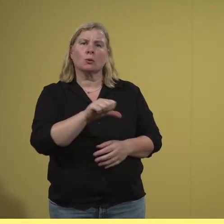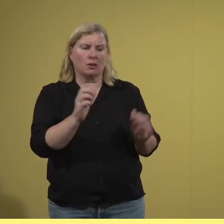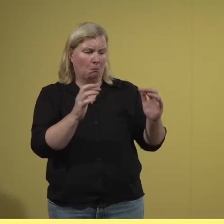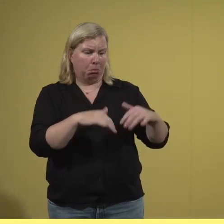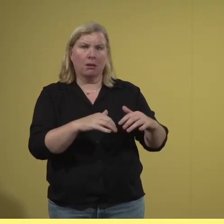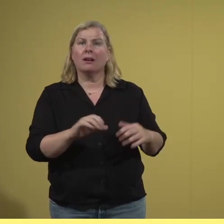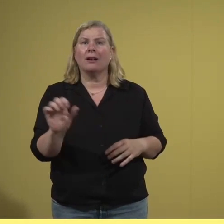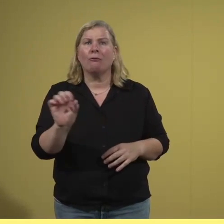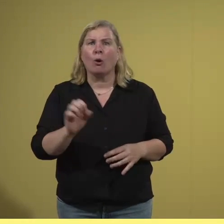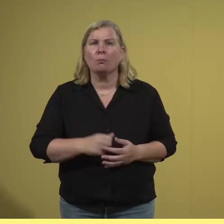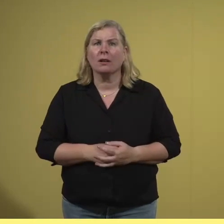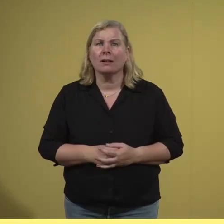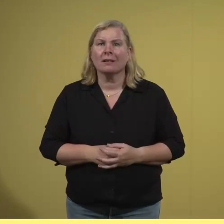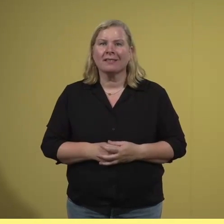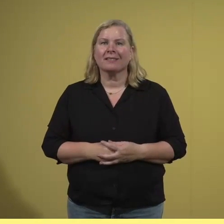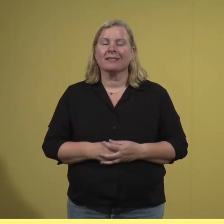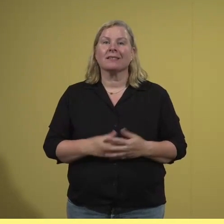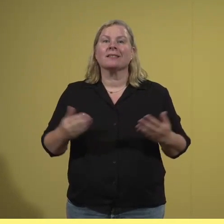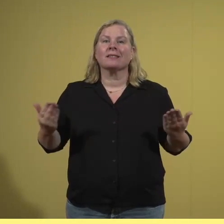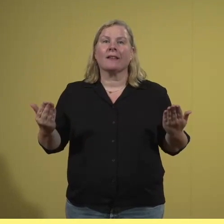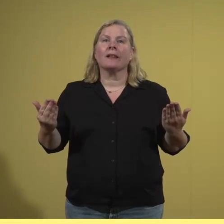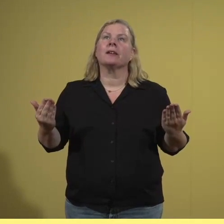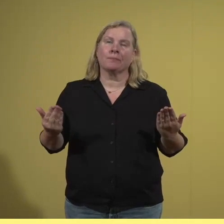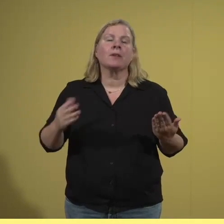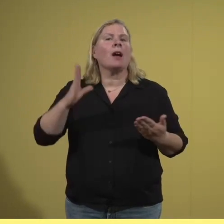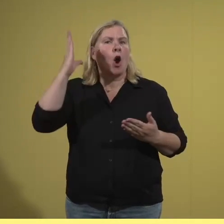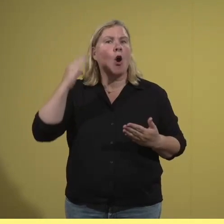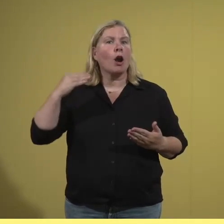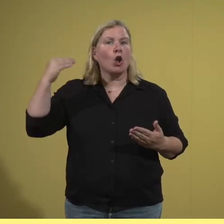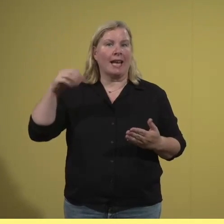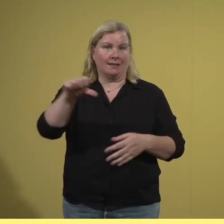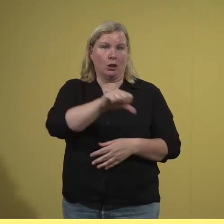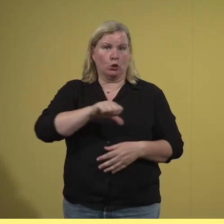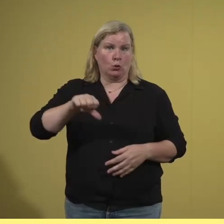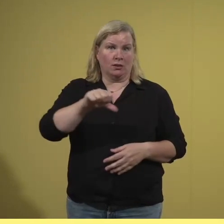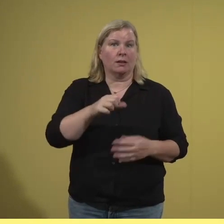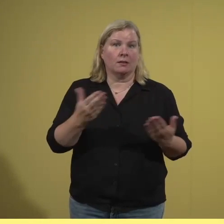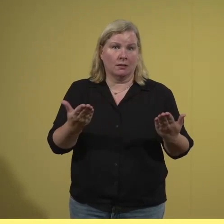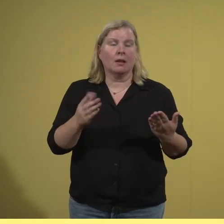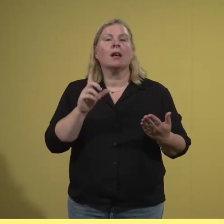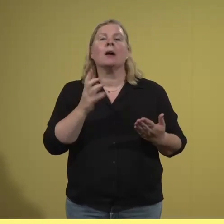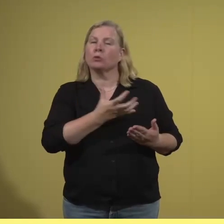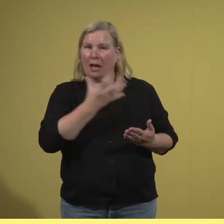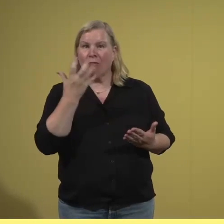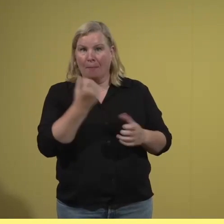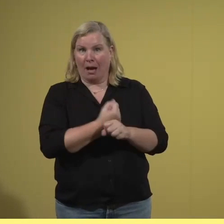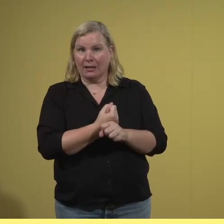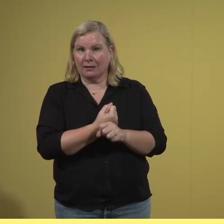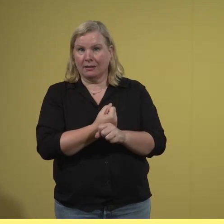Warum gerinnen denn Soßen, nebenbei gefragt? Das ist gerade bei einer Hollandaise, die du ja erwärmst,